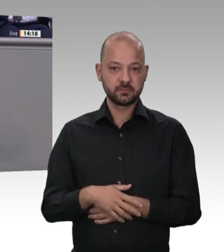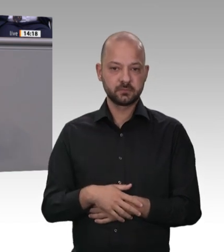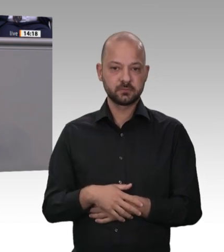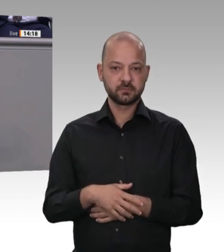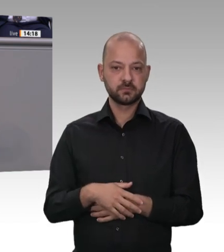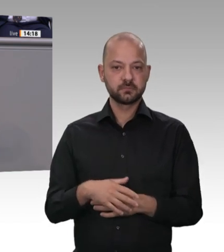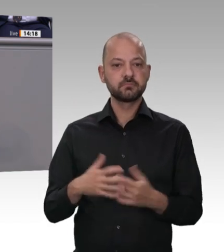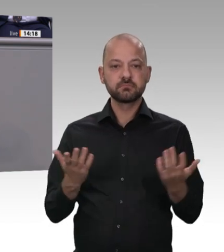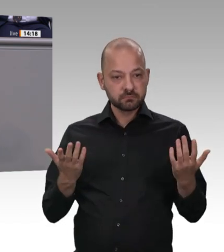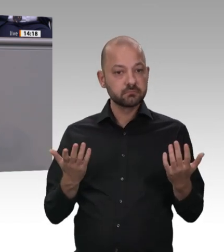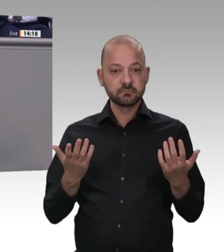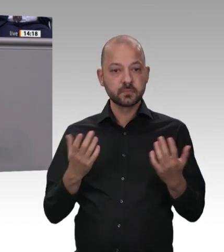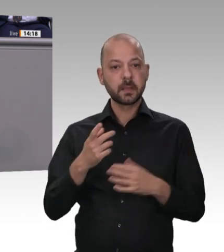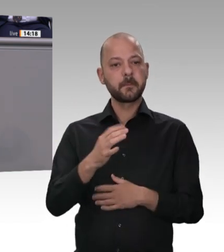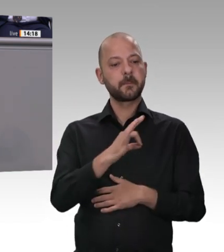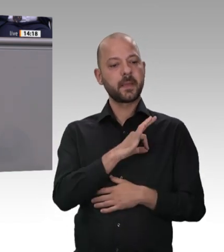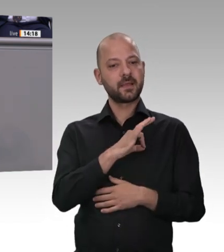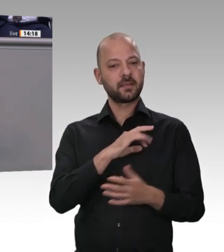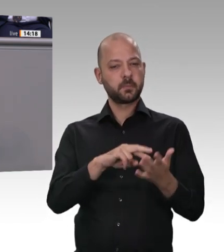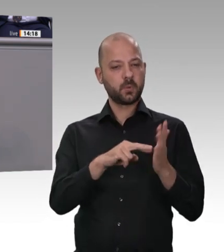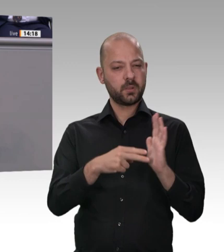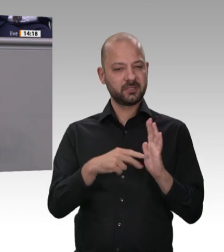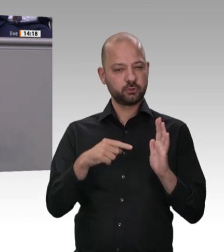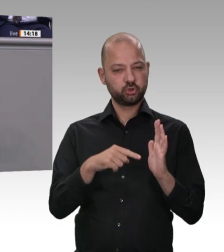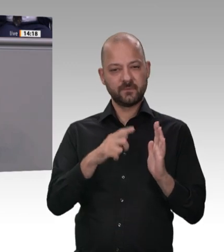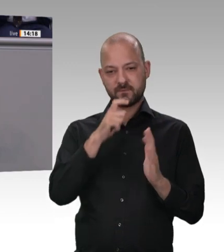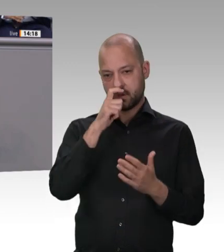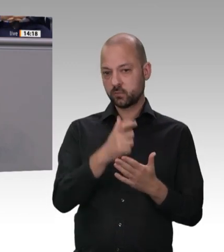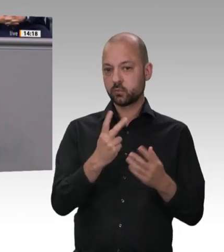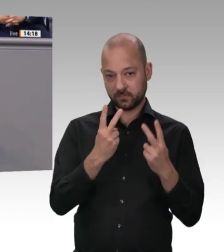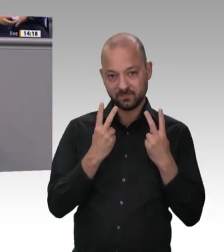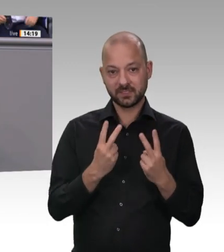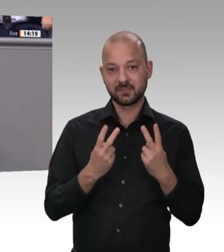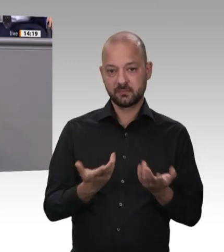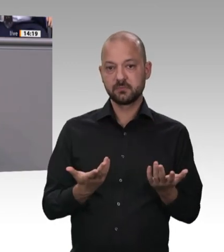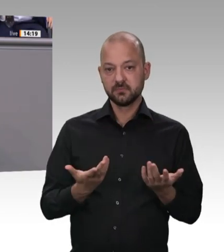Baden-Württemberg; da wünsche ich mir auch schärfere Arbeitsschutzkontrollen. Das, was die Kollegin Mast in Pforzheim erlebt hat, ist